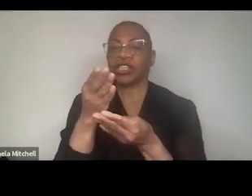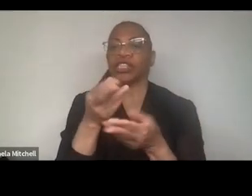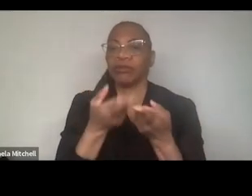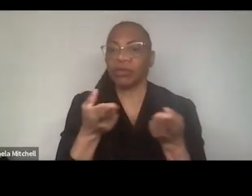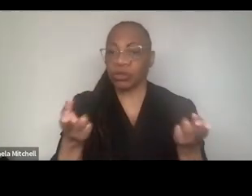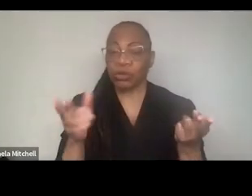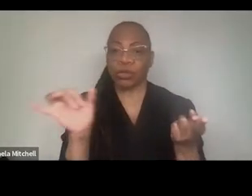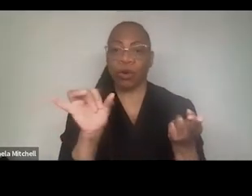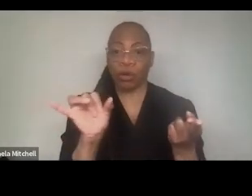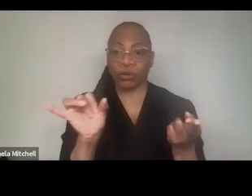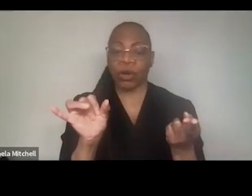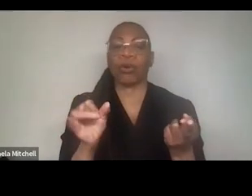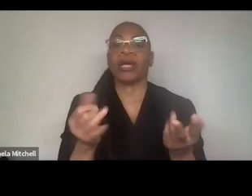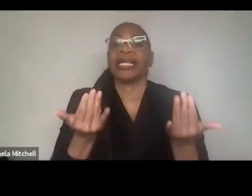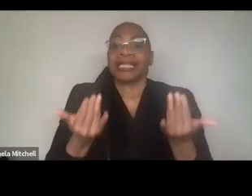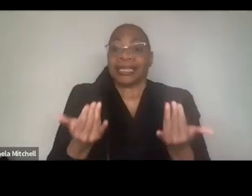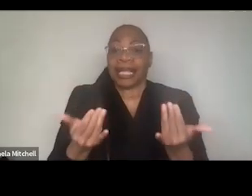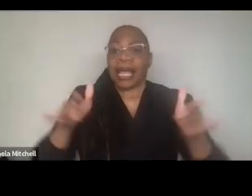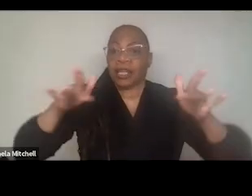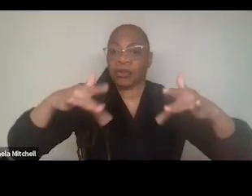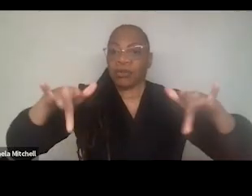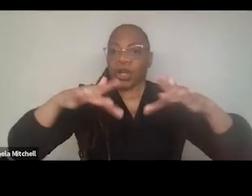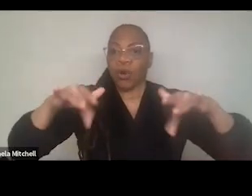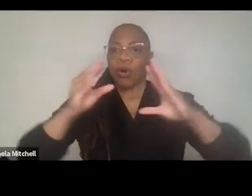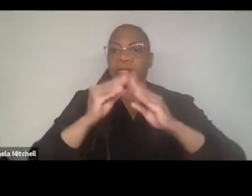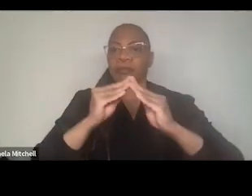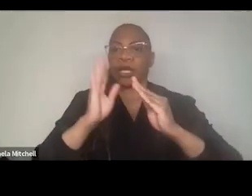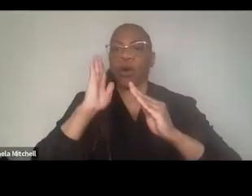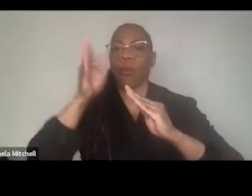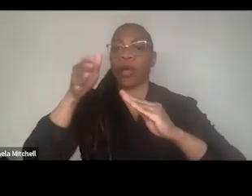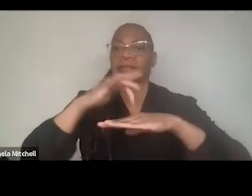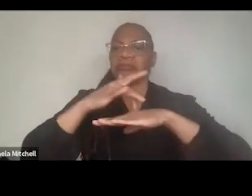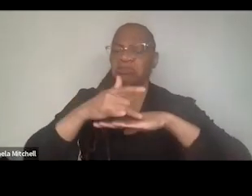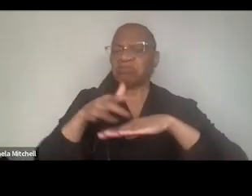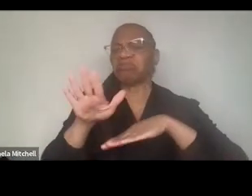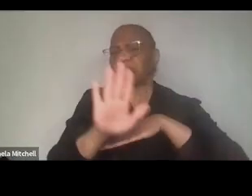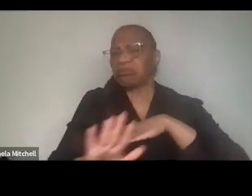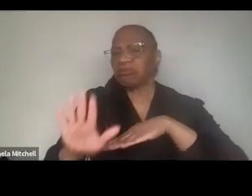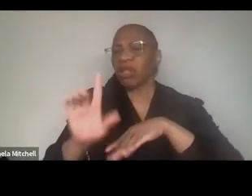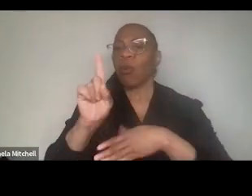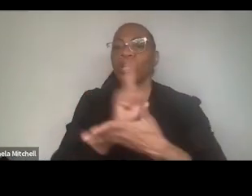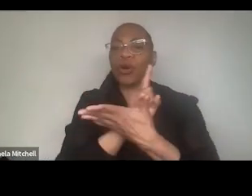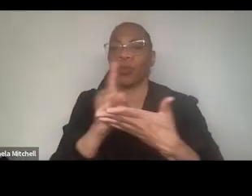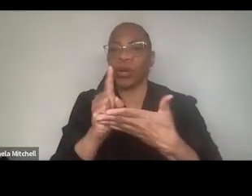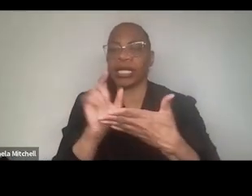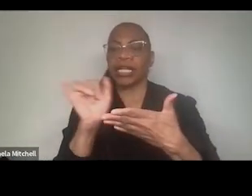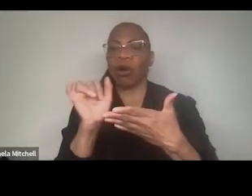Habrá una grabación del seminario web, que estará disponible en aproximadamente una semana. Hemos puesto a todos en modo solo escucha,